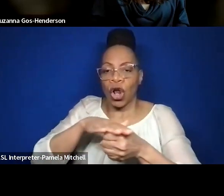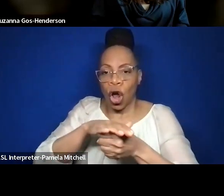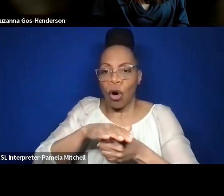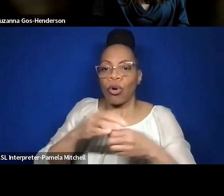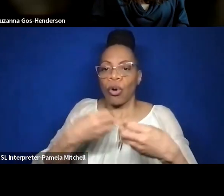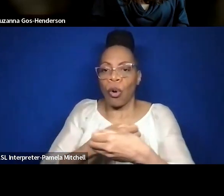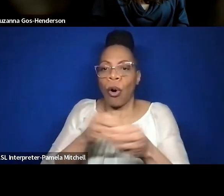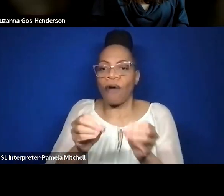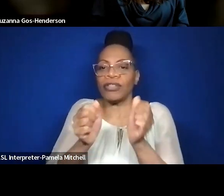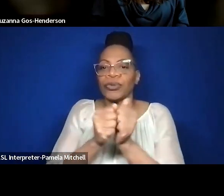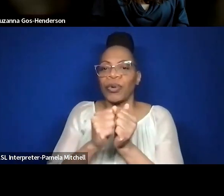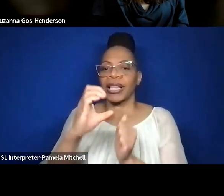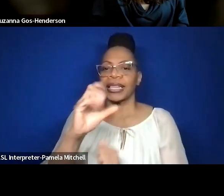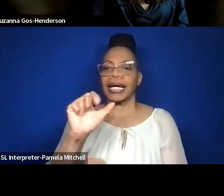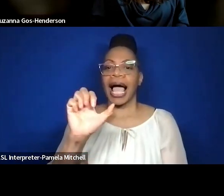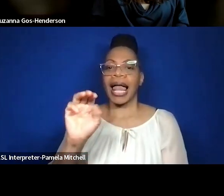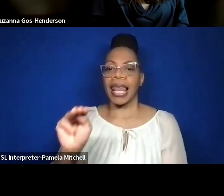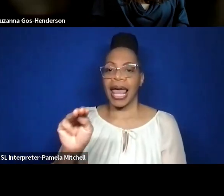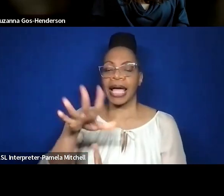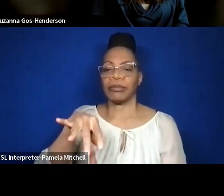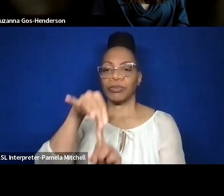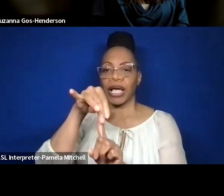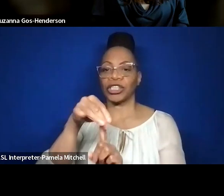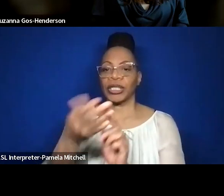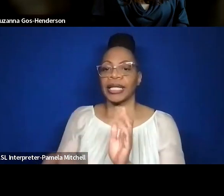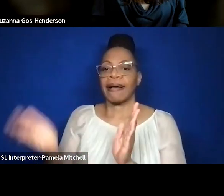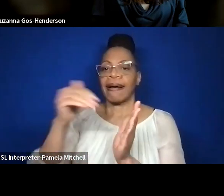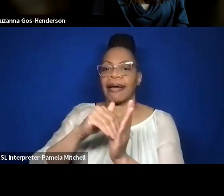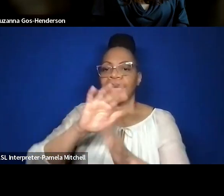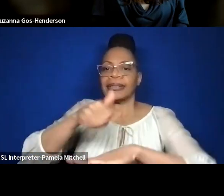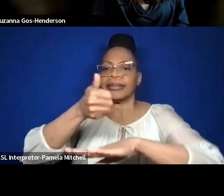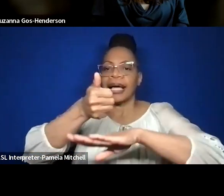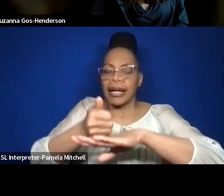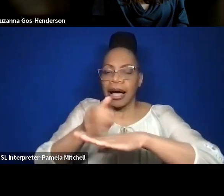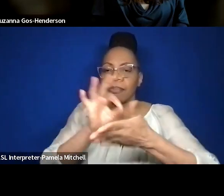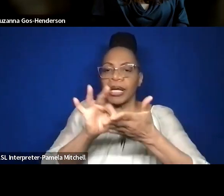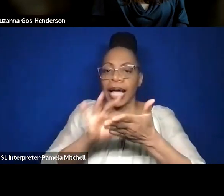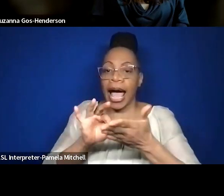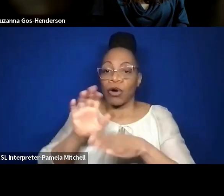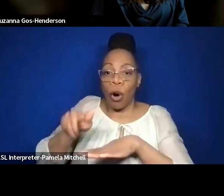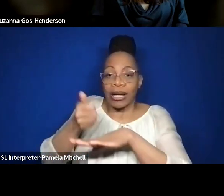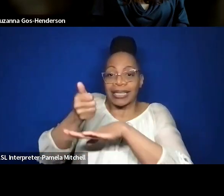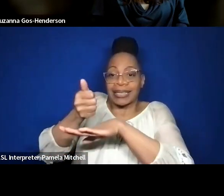ellos pueden restablecer la cuenta, establecer una cuenta, o tratar lo mejor posible de trabajar con el cliente